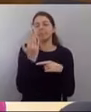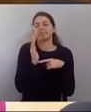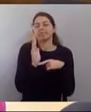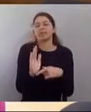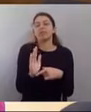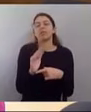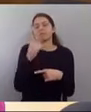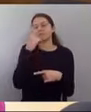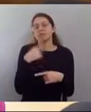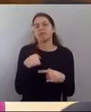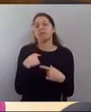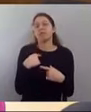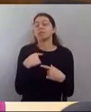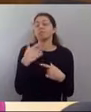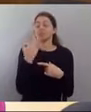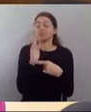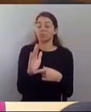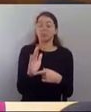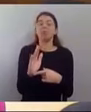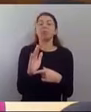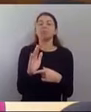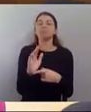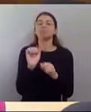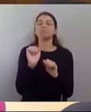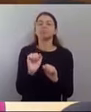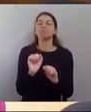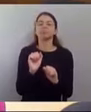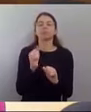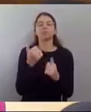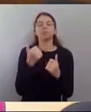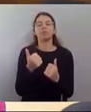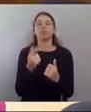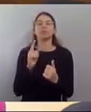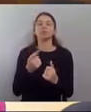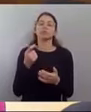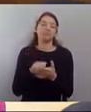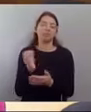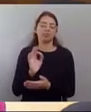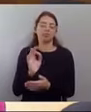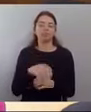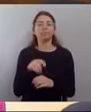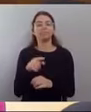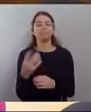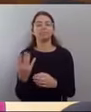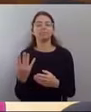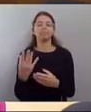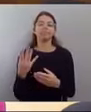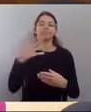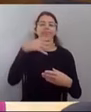gratuitidade. Ora, como sabemos, o Combos foi integrado na rede da Carris